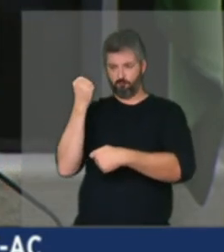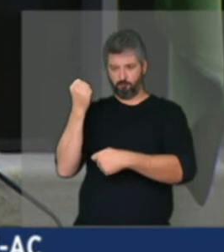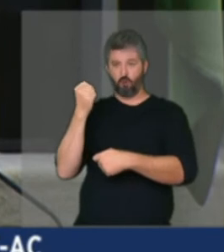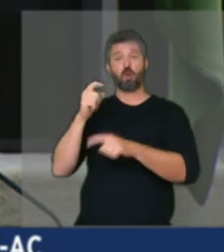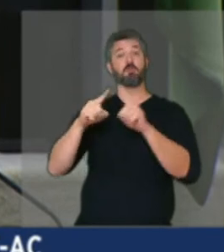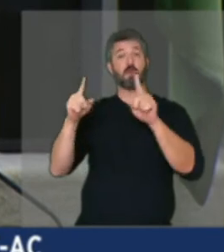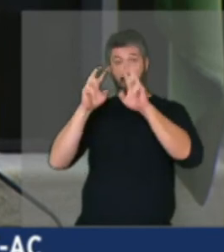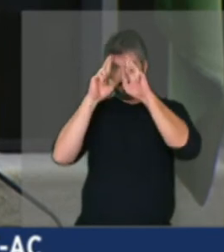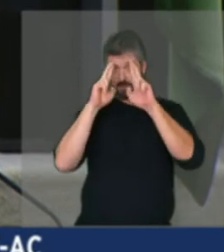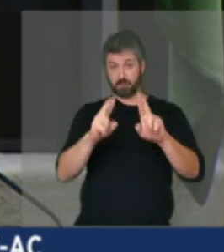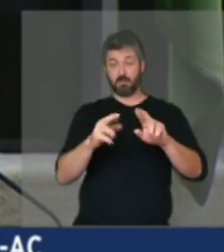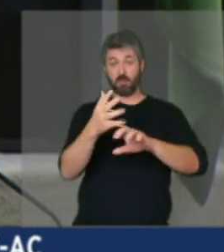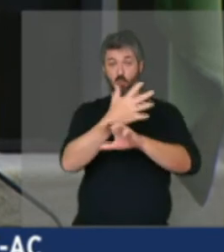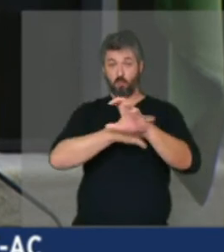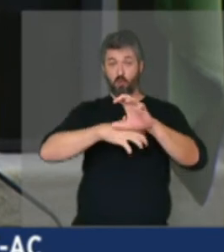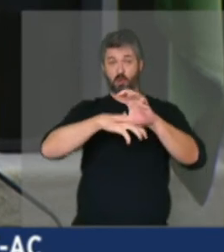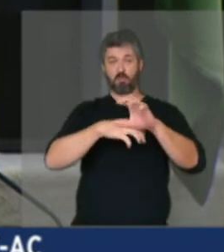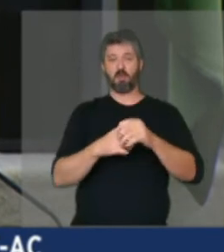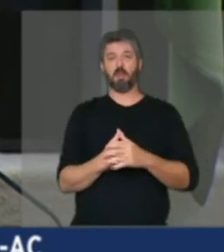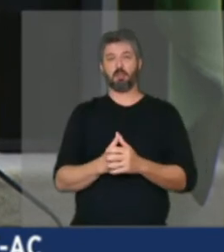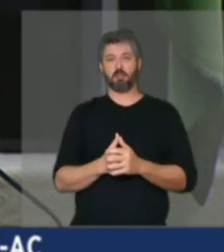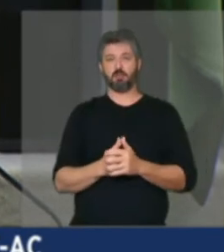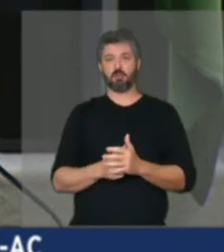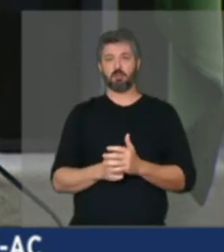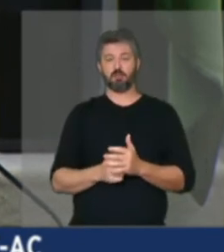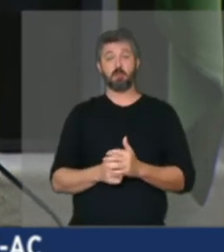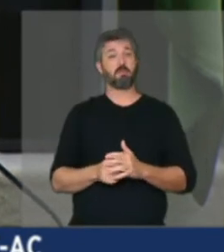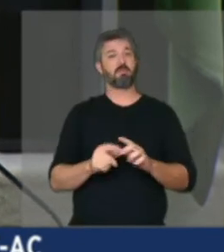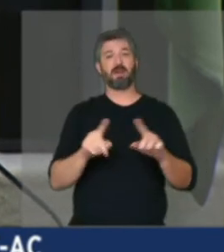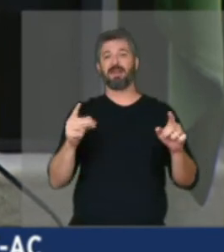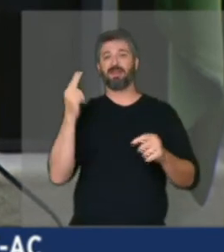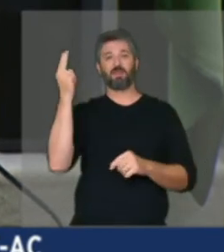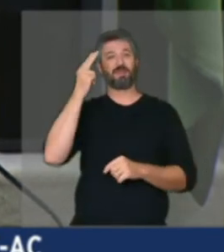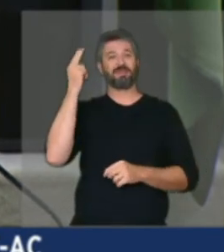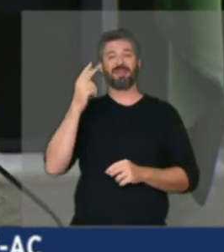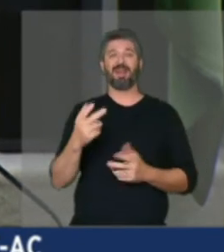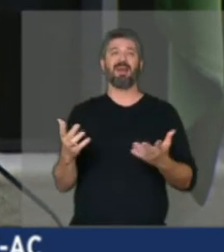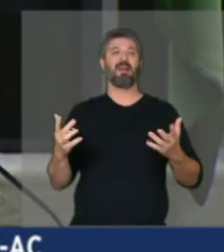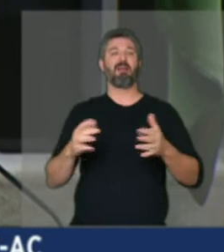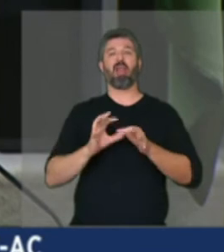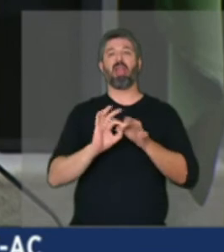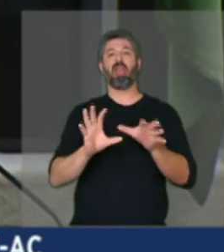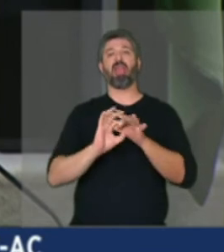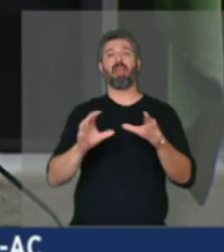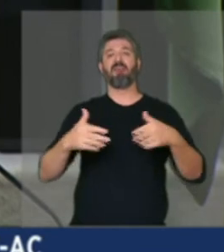AGRONEGÓCIO FORTE QUE RESPEITE O MEIO AMBIENTE NAS ÁREAS QUE JÁ ESTÃO DESMATADAS, MAS NÃO DÁ PARA A GENTE FICAR ABRINDO PORTEIRA